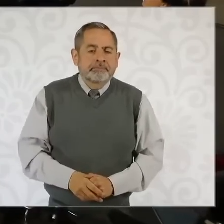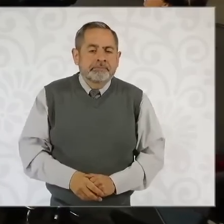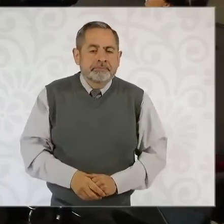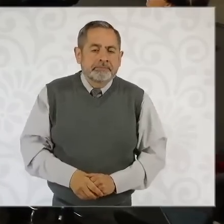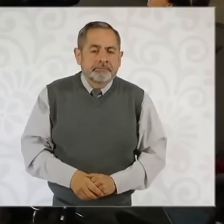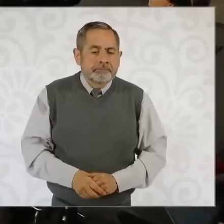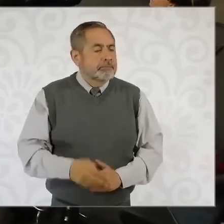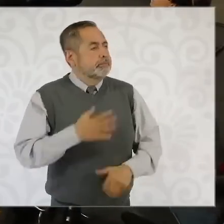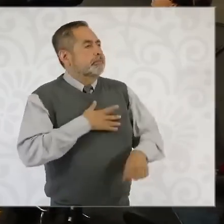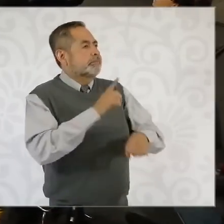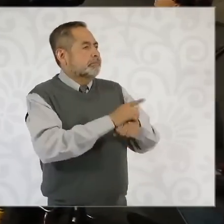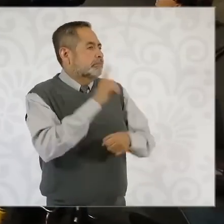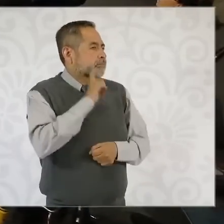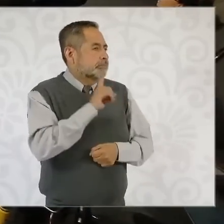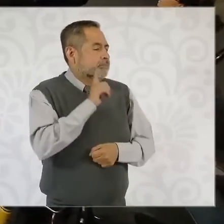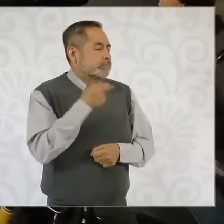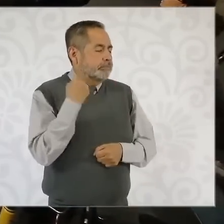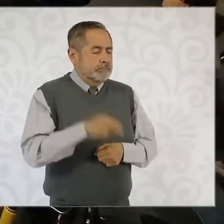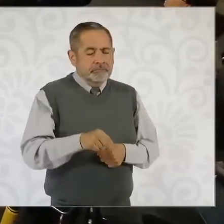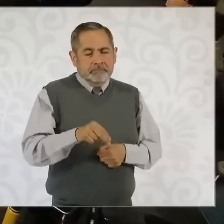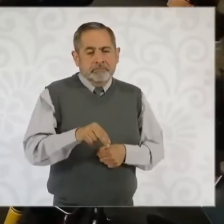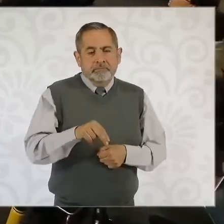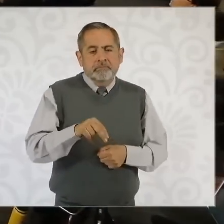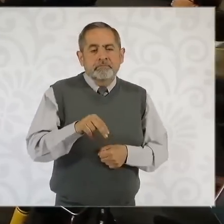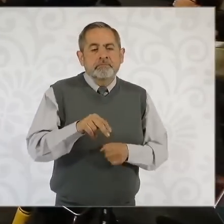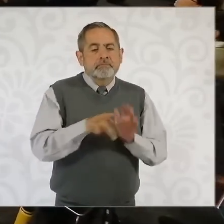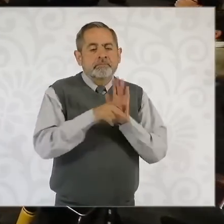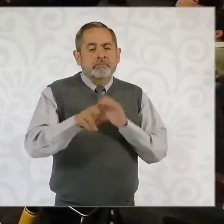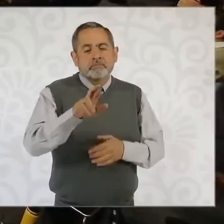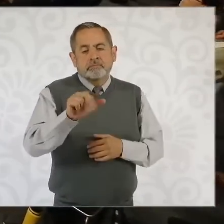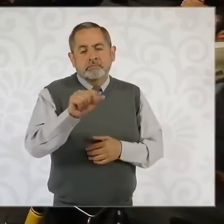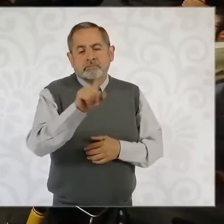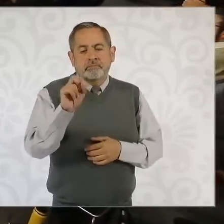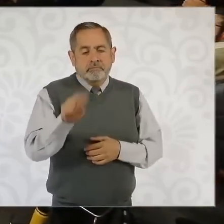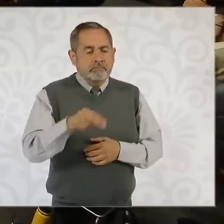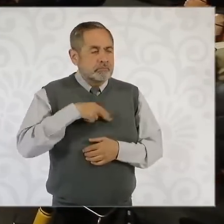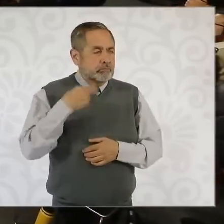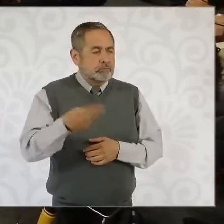días presidenta Julia Bonilla del periódico La razón y primero nada más para aclarar el